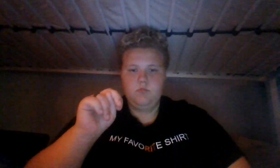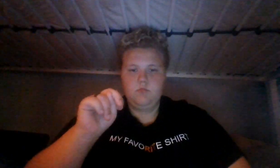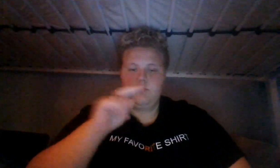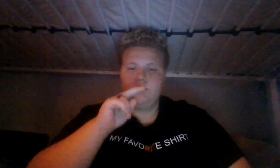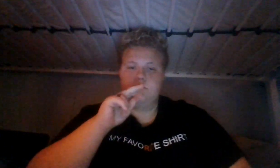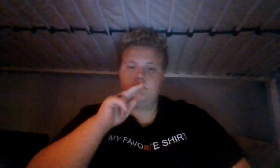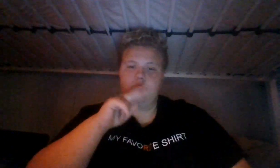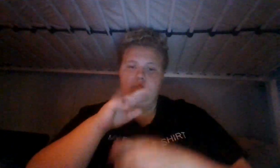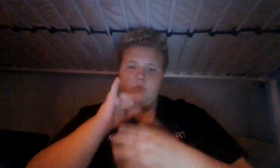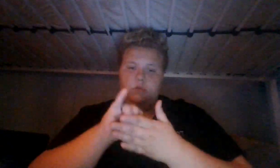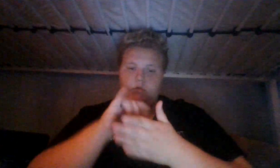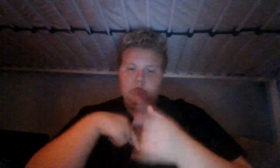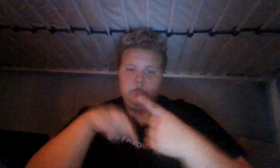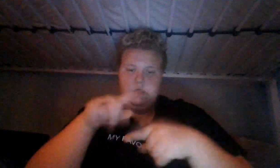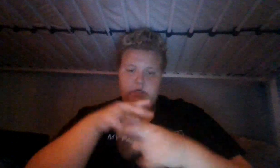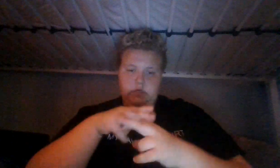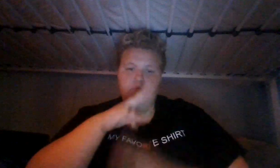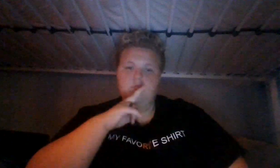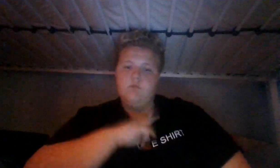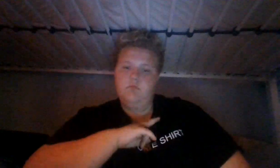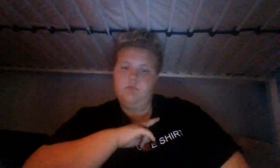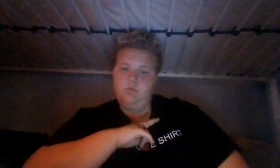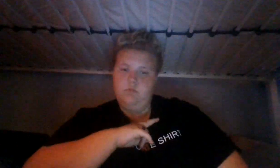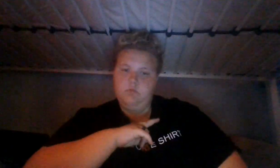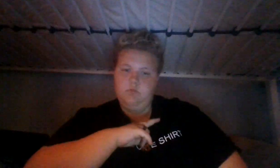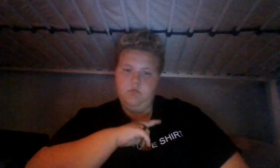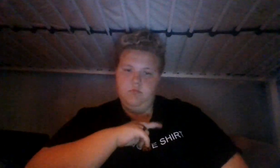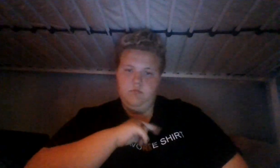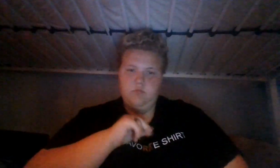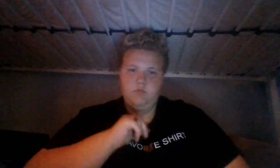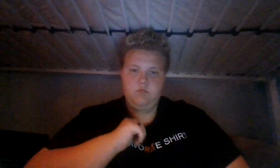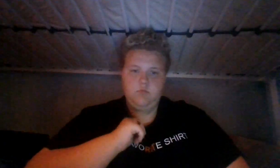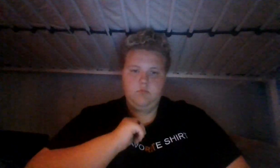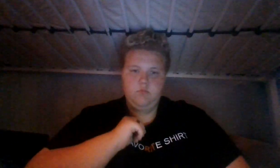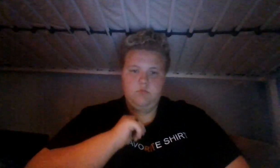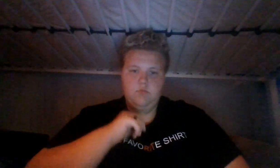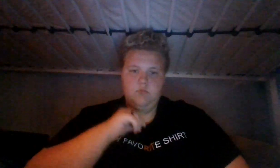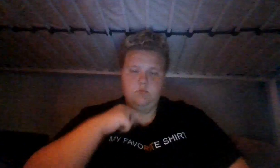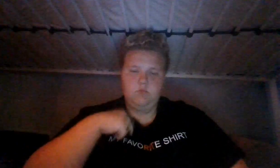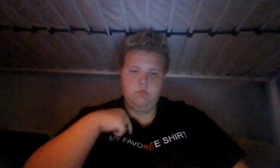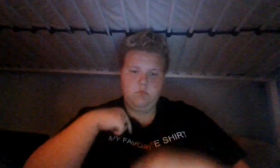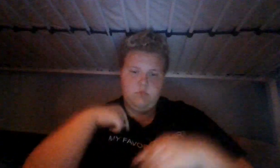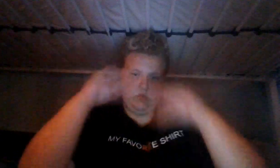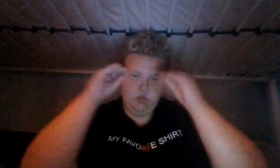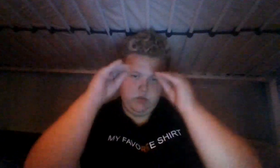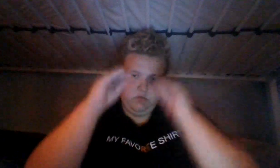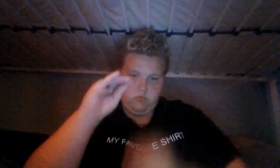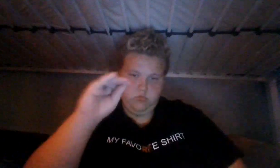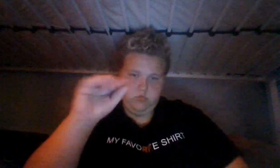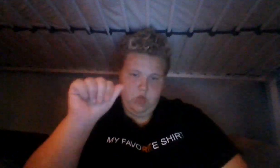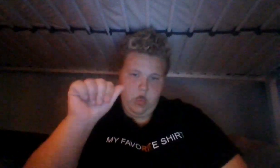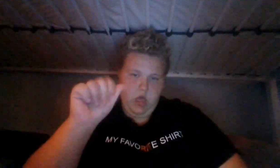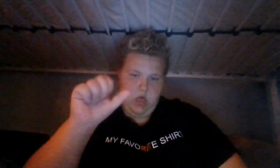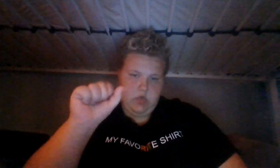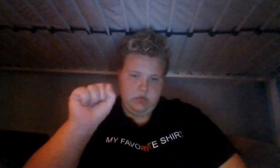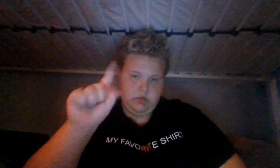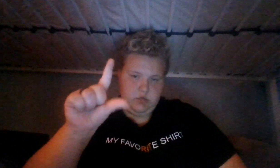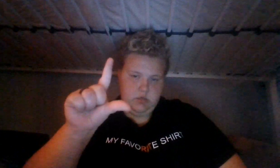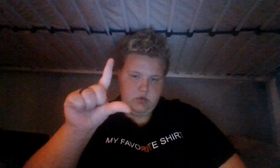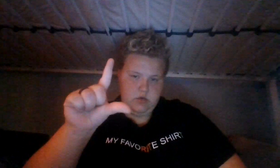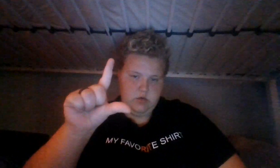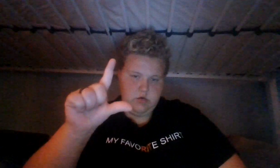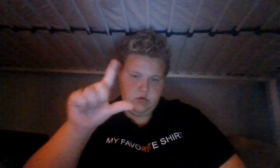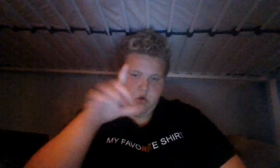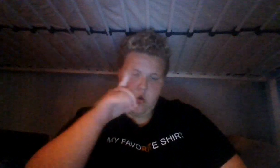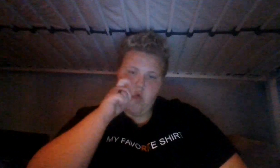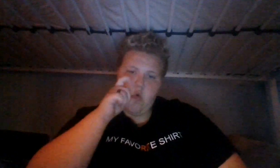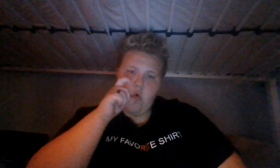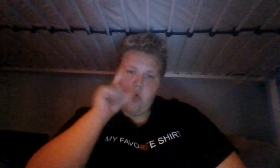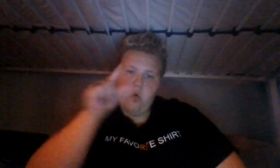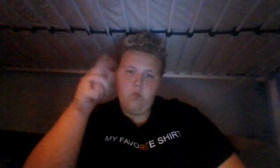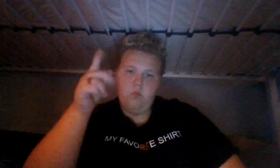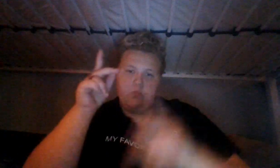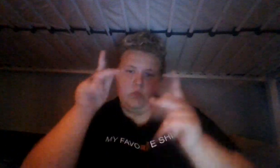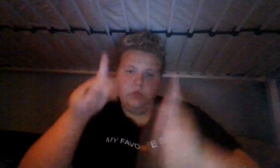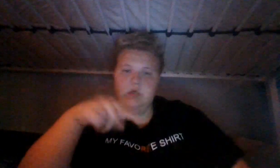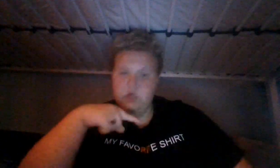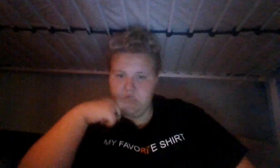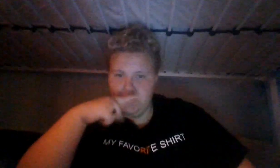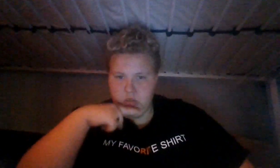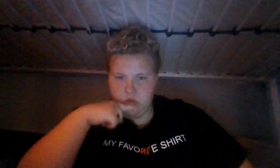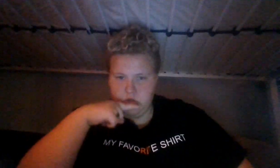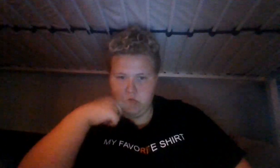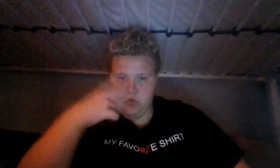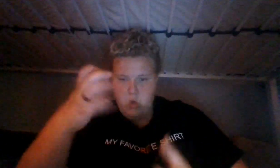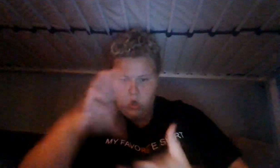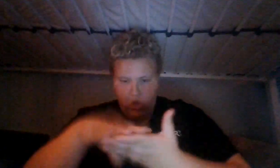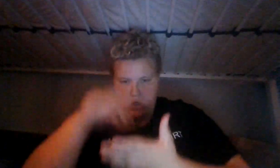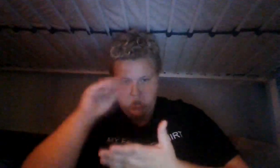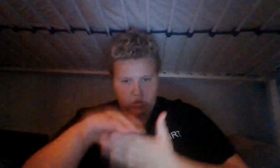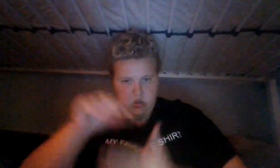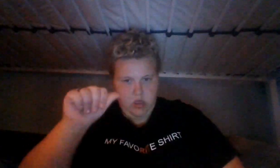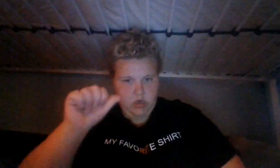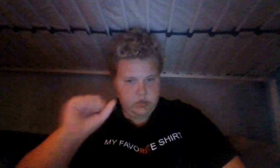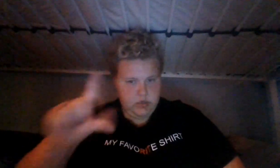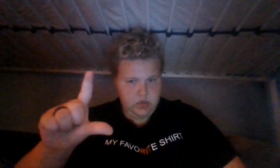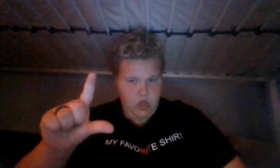that my sign name. im teach ASL . who only hearing people want learn ASL.